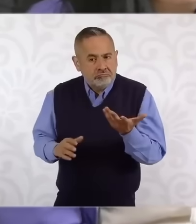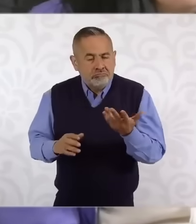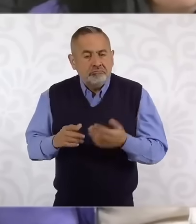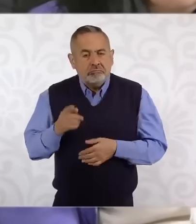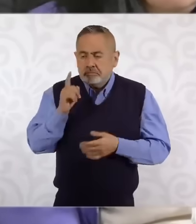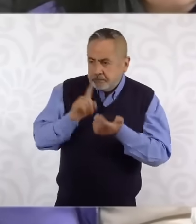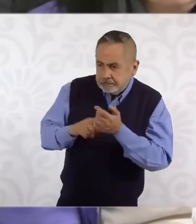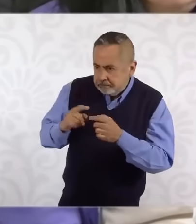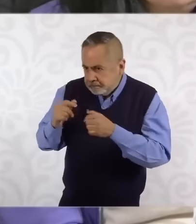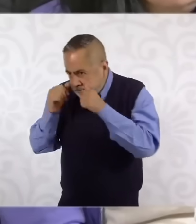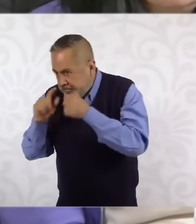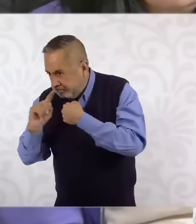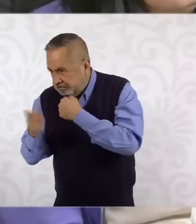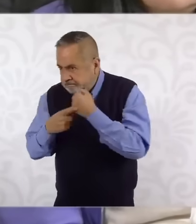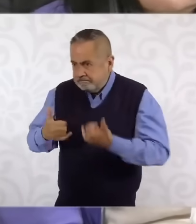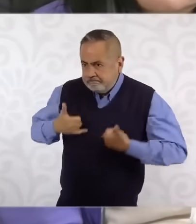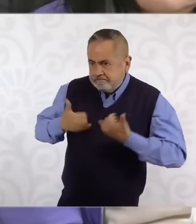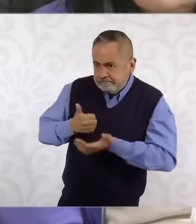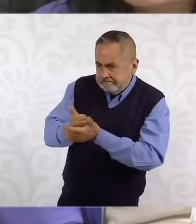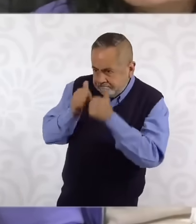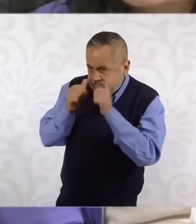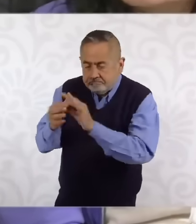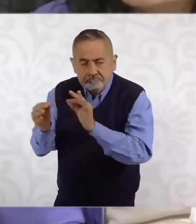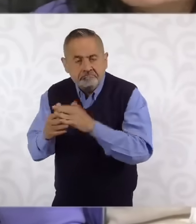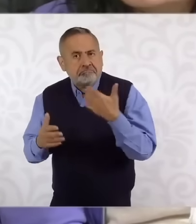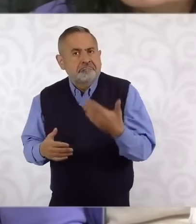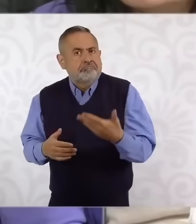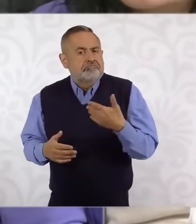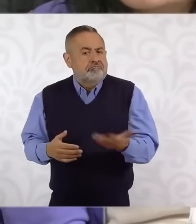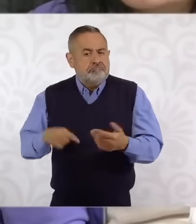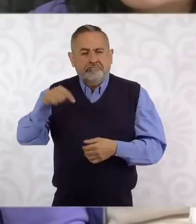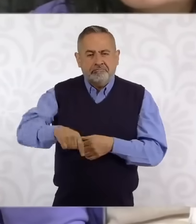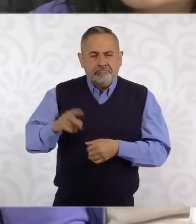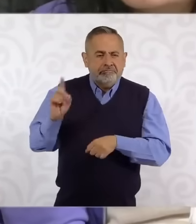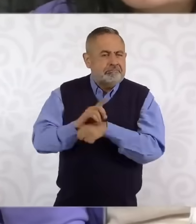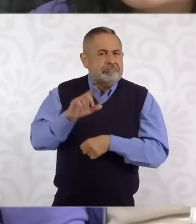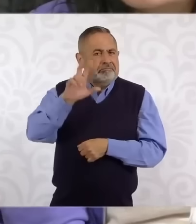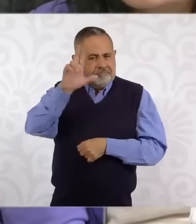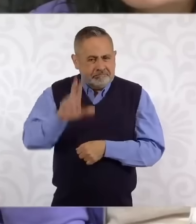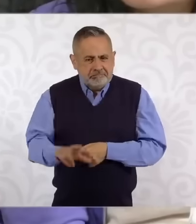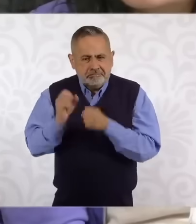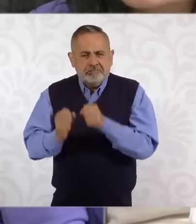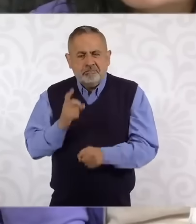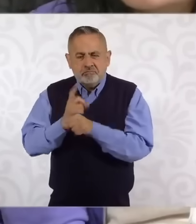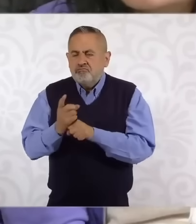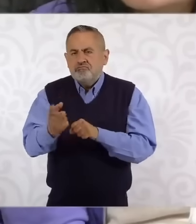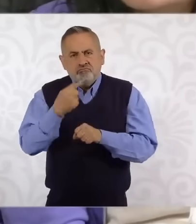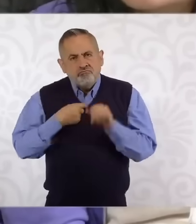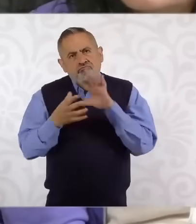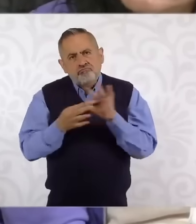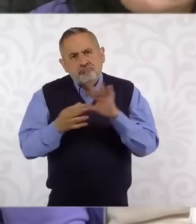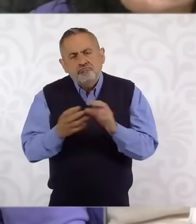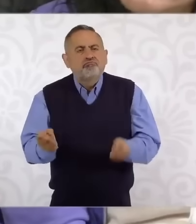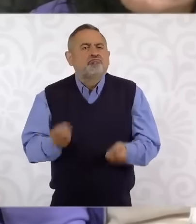causas. Eh, aquí todos los bueno, cada cada martes de seguridad nos dan números, nos dan datos que en